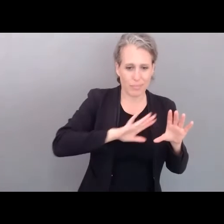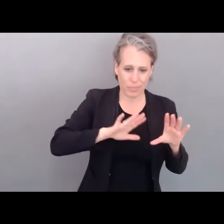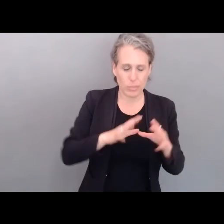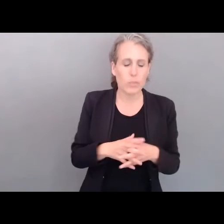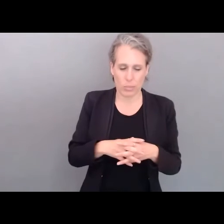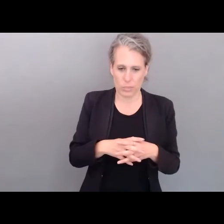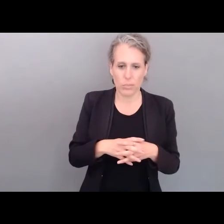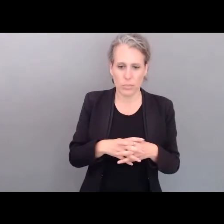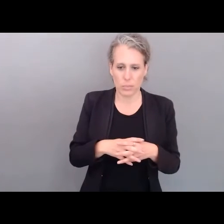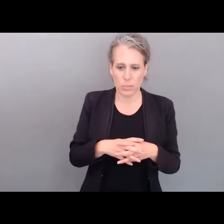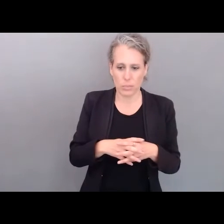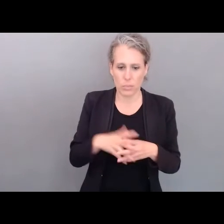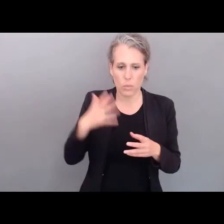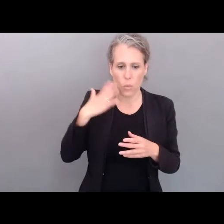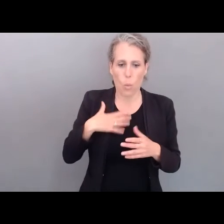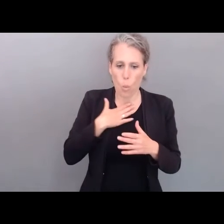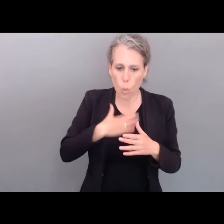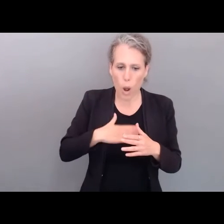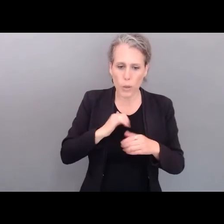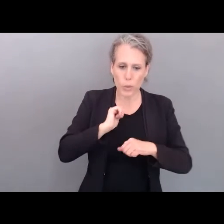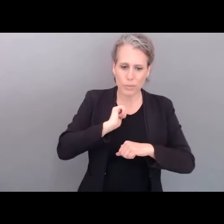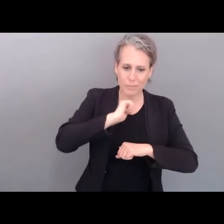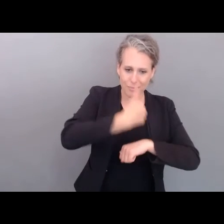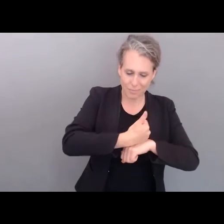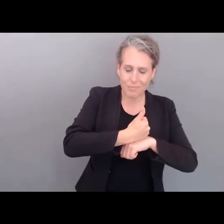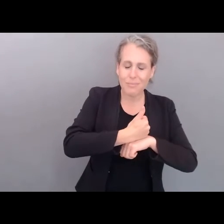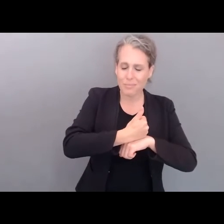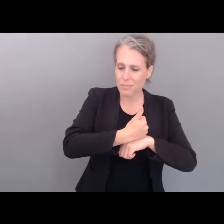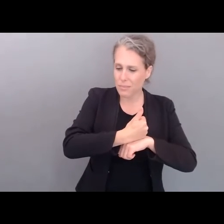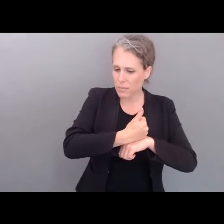El objetivo principal del proyecto era recopilar datos e historias a nivel nacional para